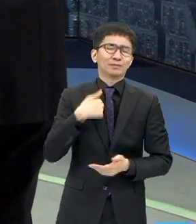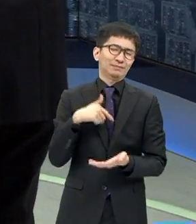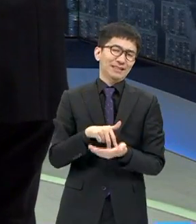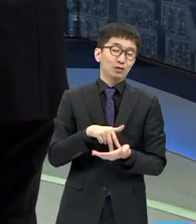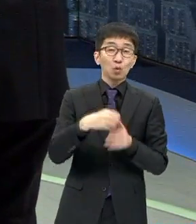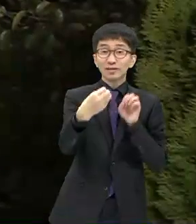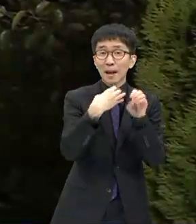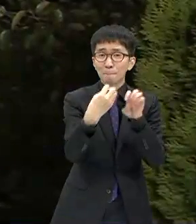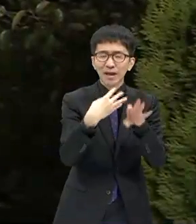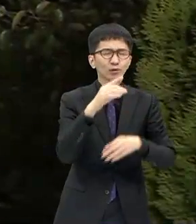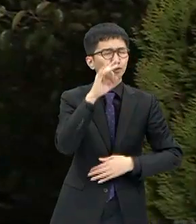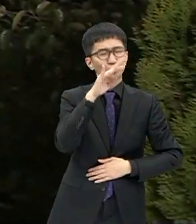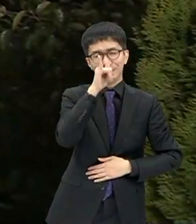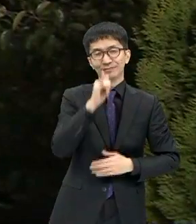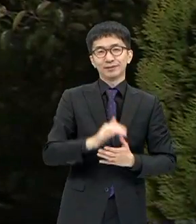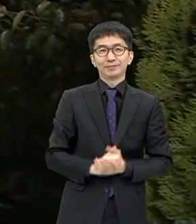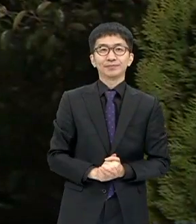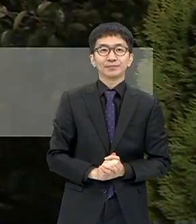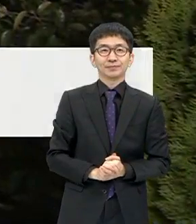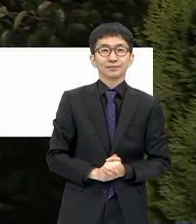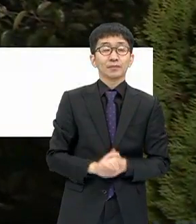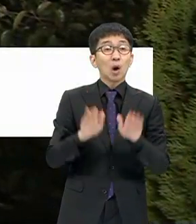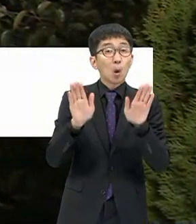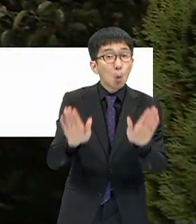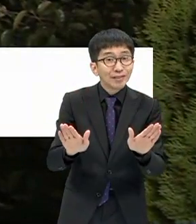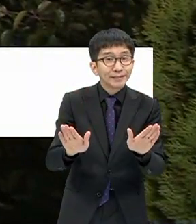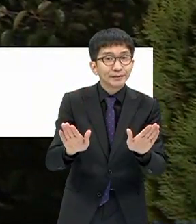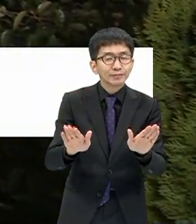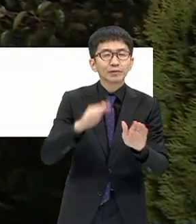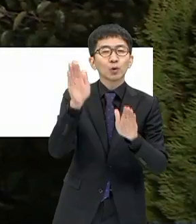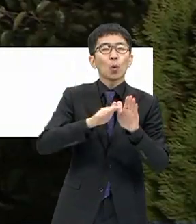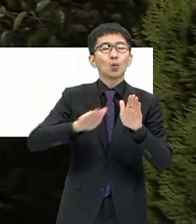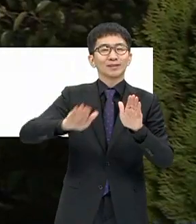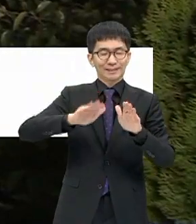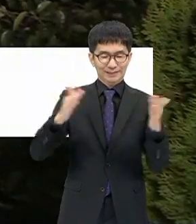(기자) 윤 총장은 오늘 공식 일정 없이 대검 참모들과 내일 있을 국정감사를